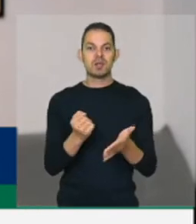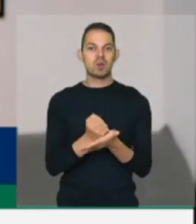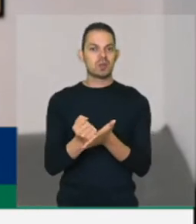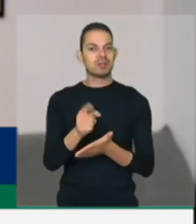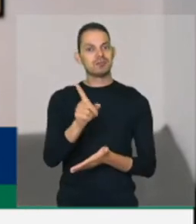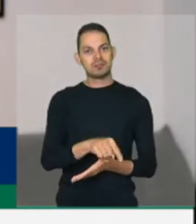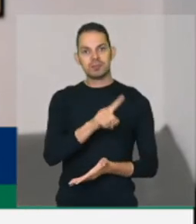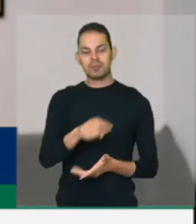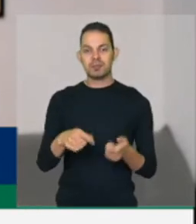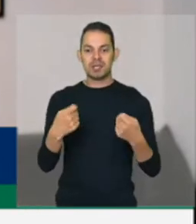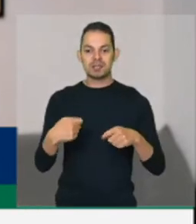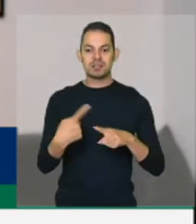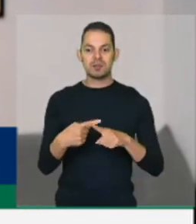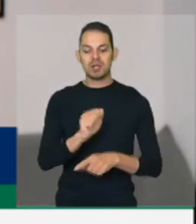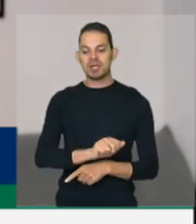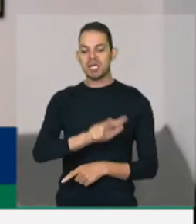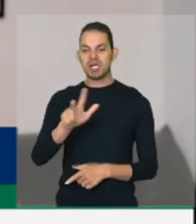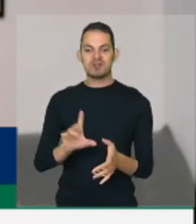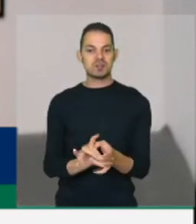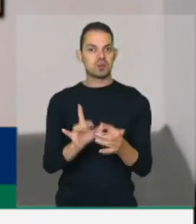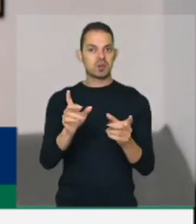A IMPORTAÇÃO. E EU IA FAZER ESSE ALERTA ONTEM QUE ME